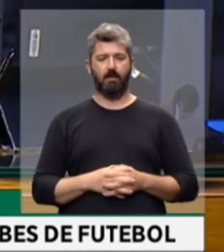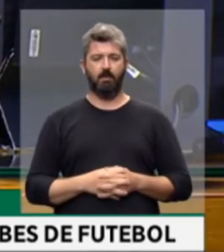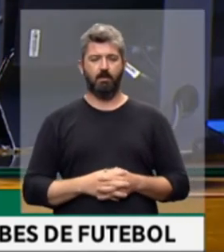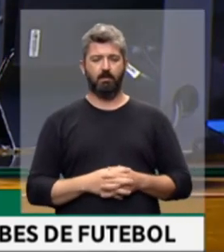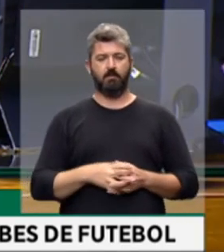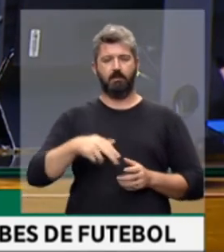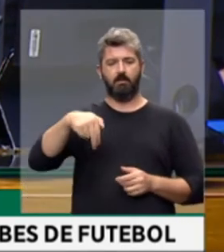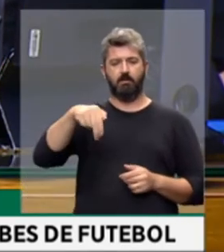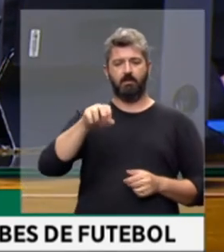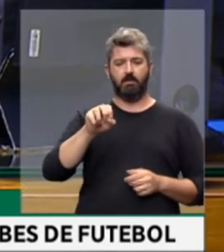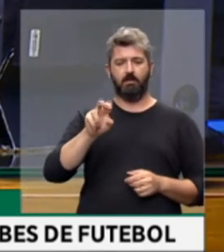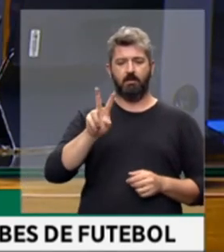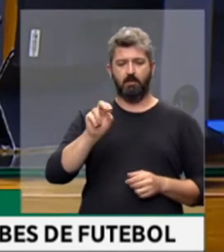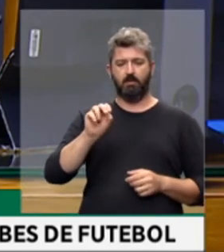VOTO SIM A EMENDA QUE VEIO DO